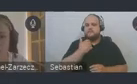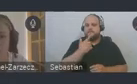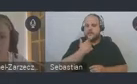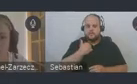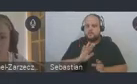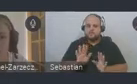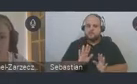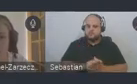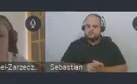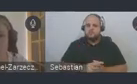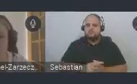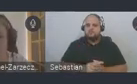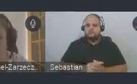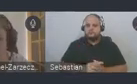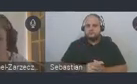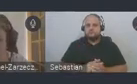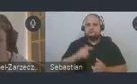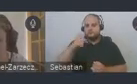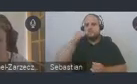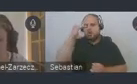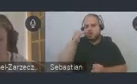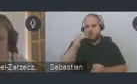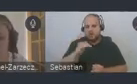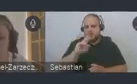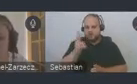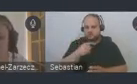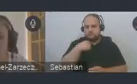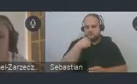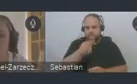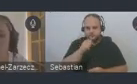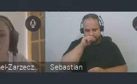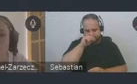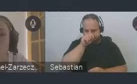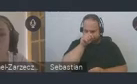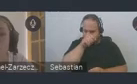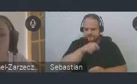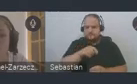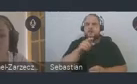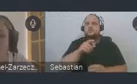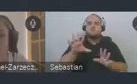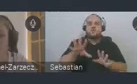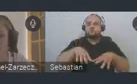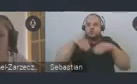Teraz sobie przejdziemy przez każdy z tych elementów po kolei. Intro, czyli inaczej wprowadzenie.